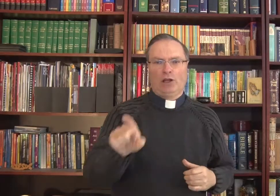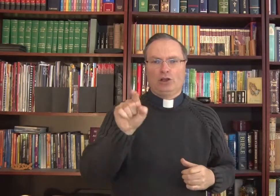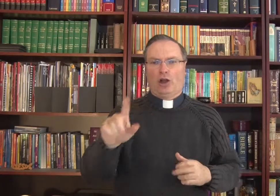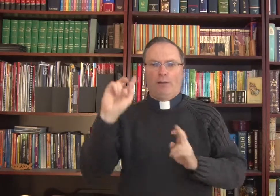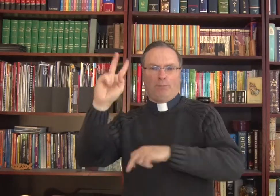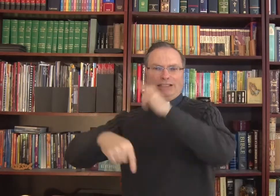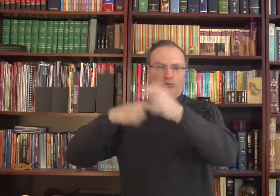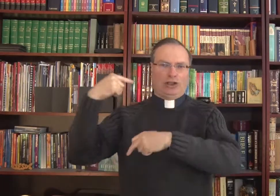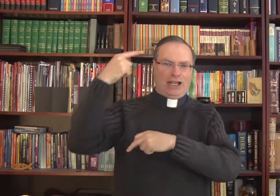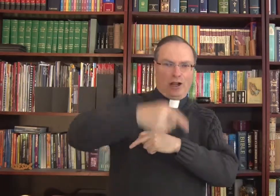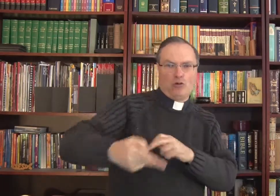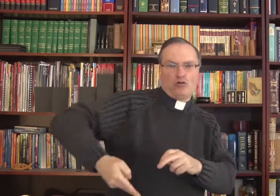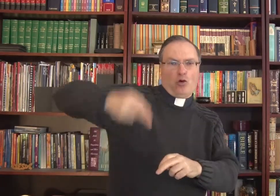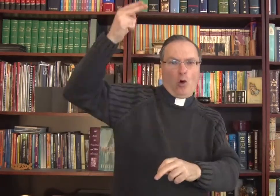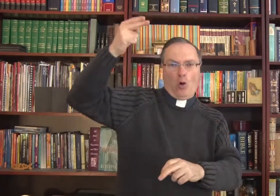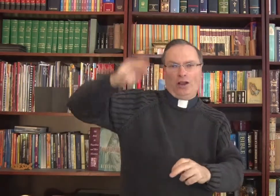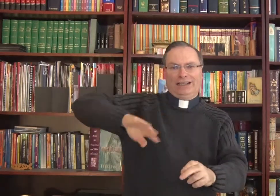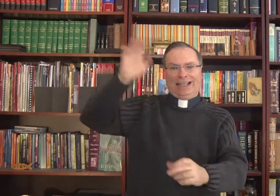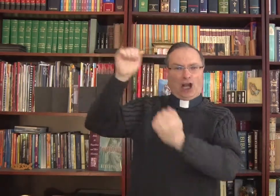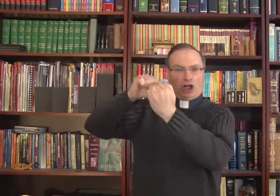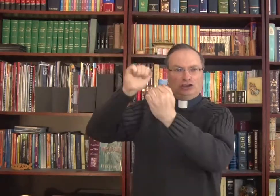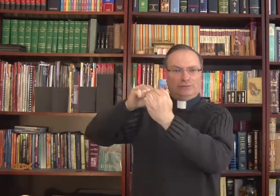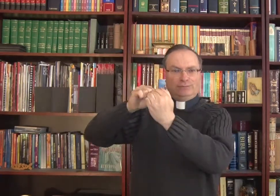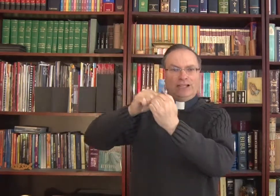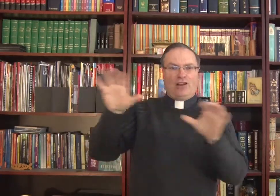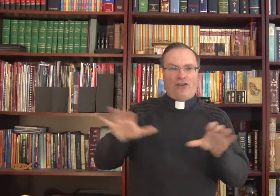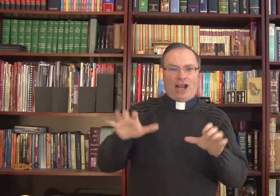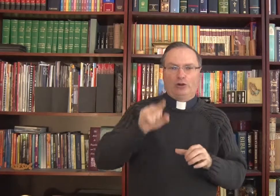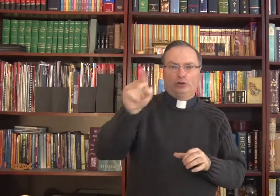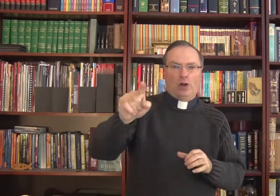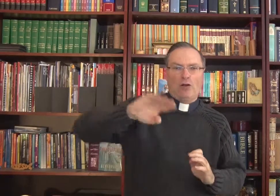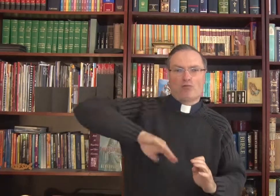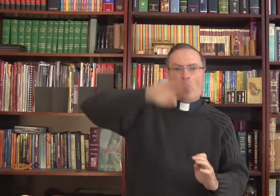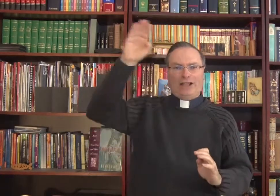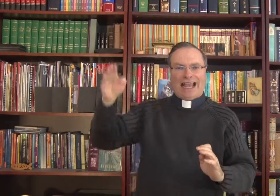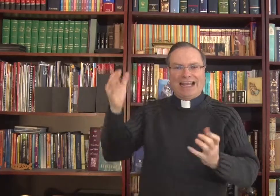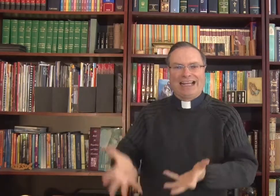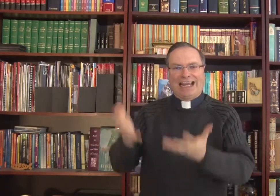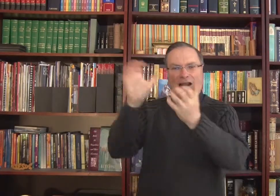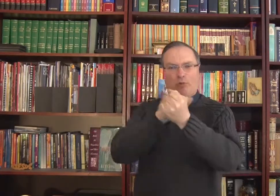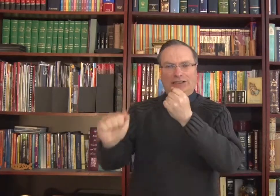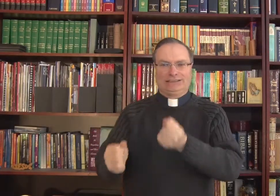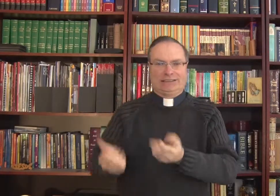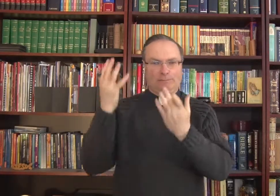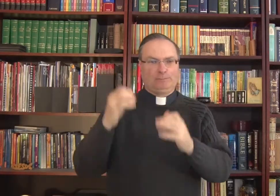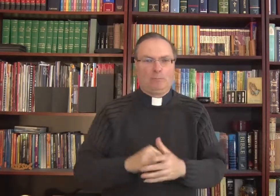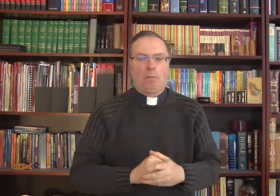je te précipiterai du haut des rochers et je ferai de toi une montagne carbonisée.»